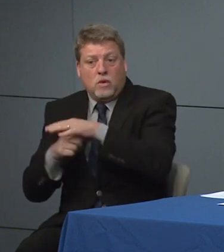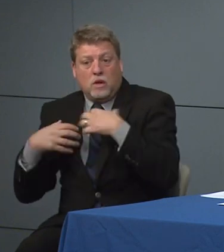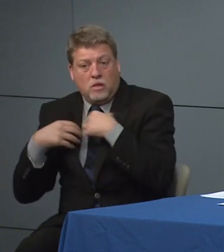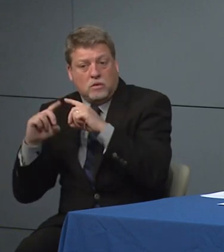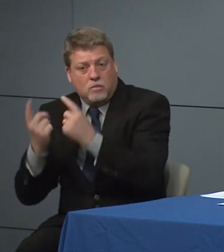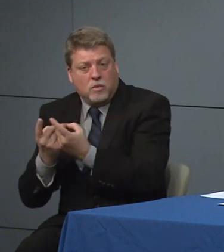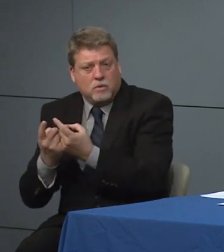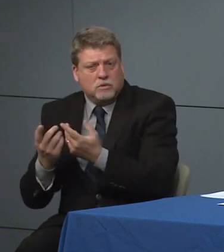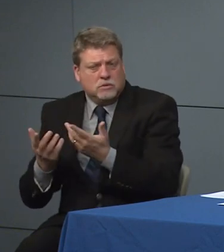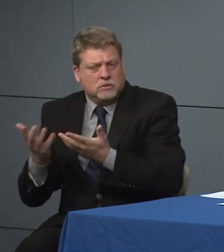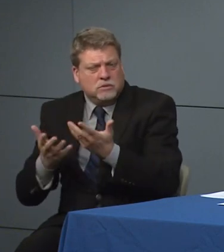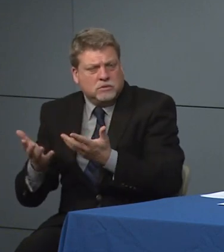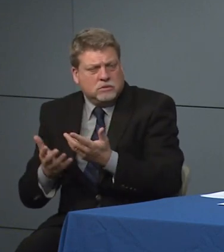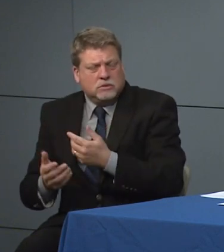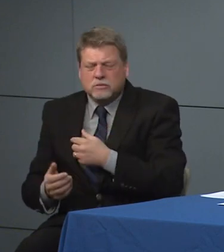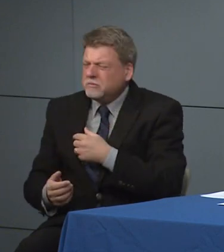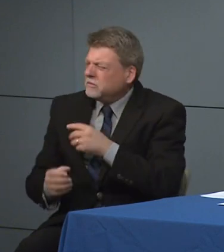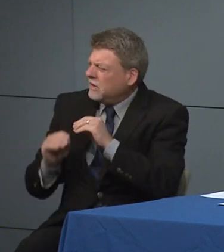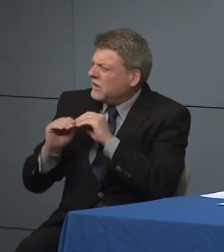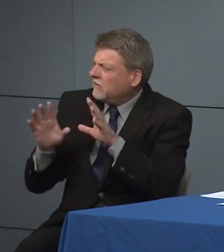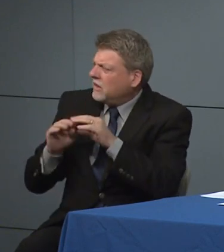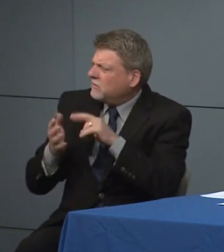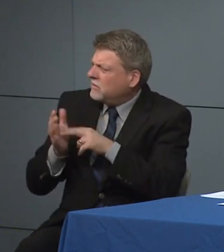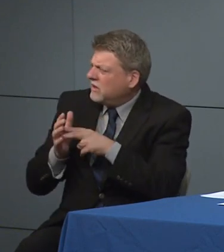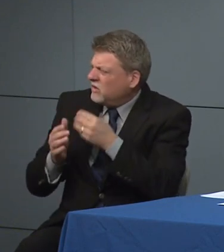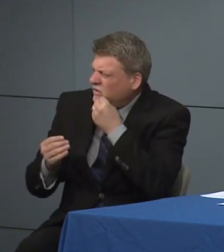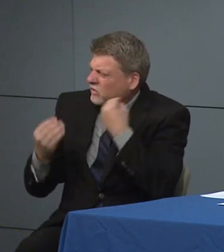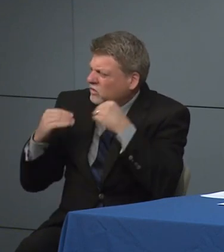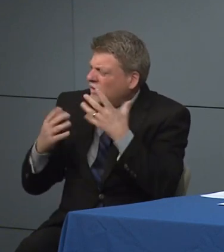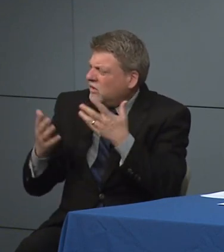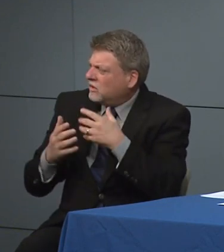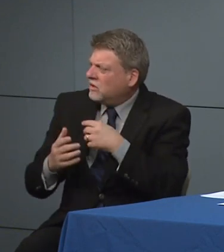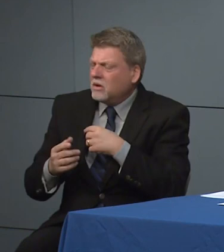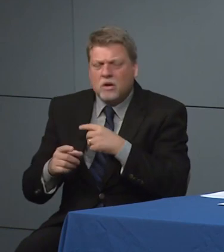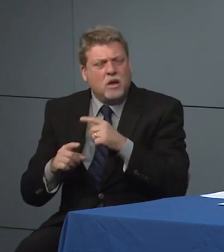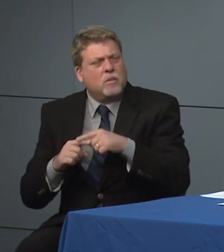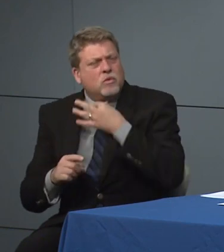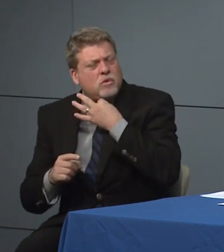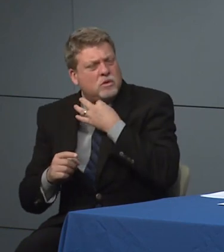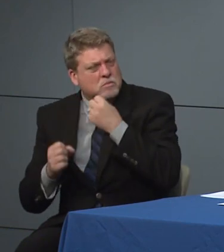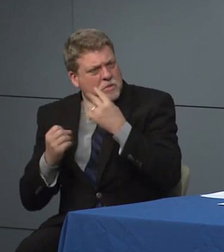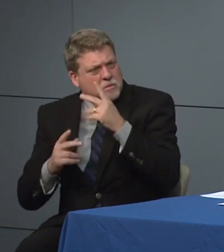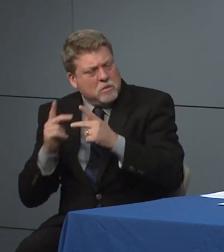servicios no esté segura ser de las la pregunta sobre